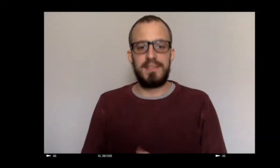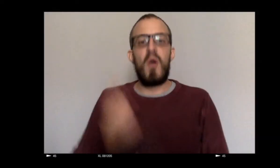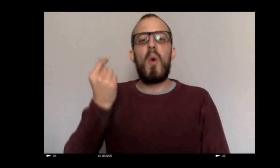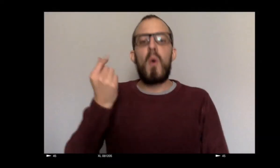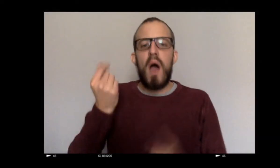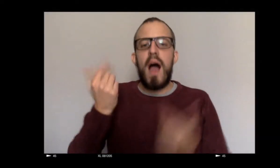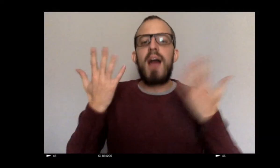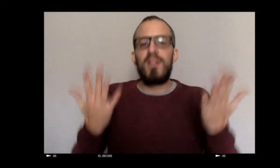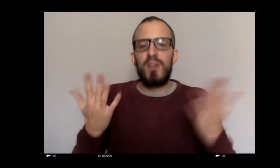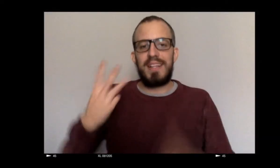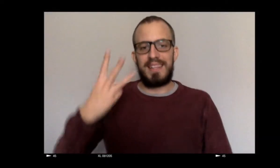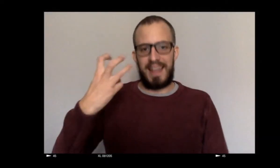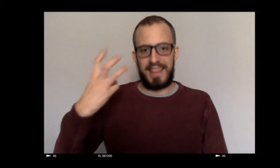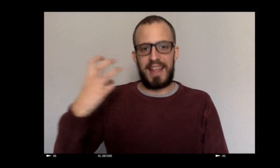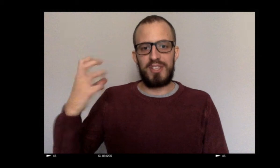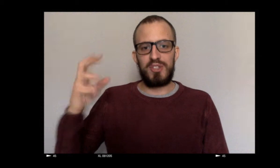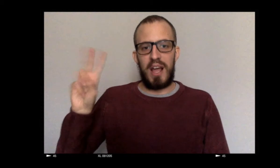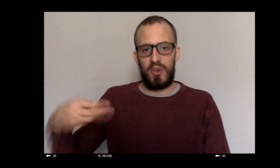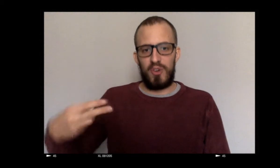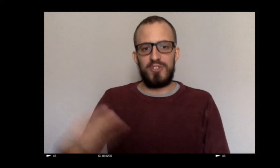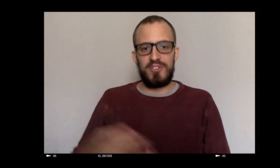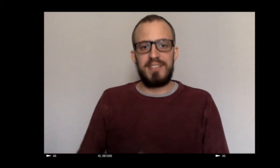El precio del campamento es de 300 euros.